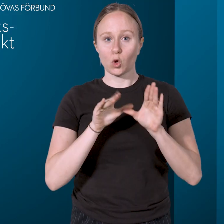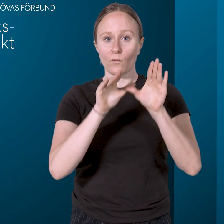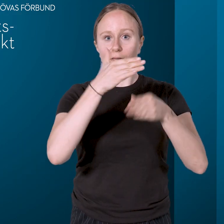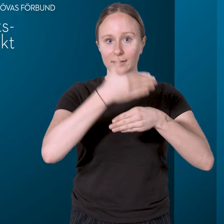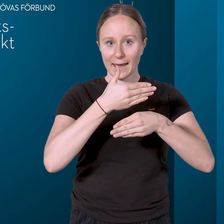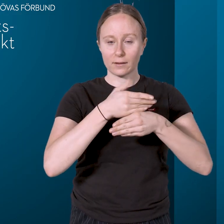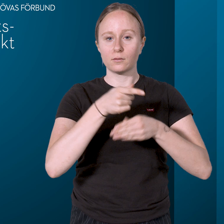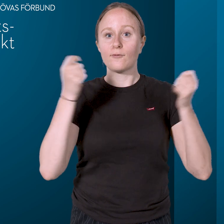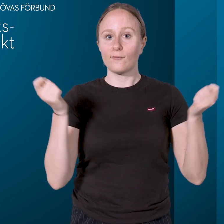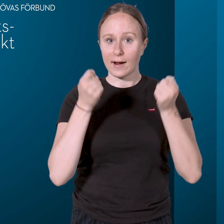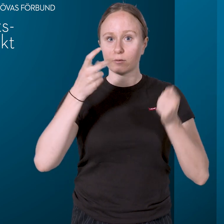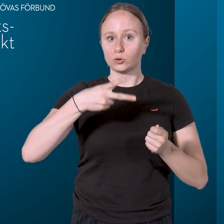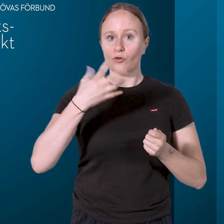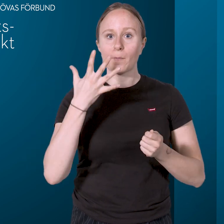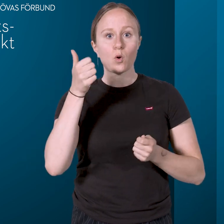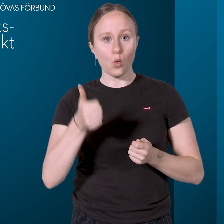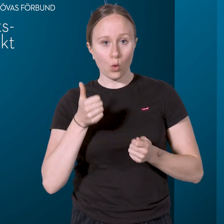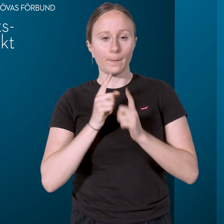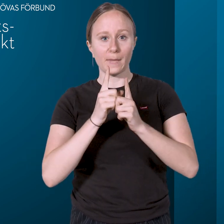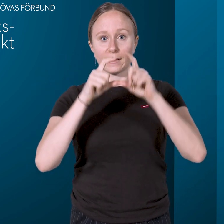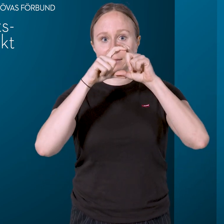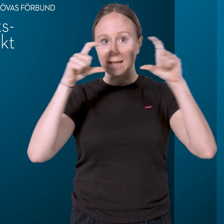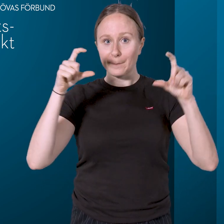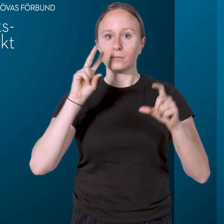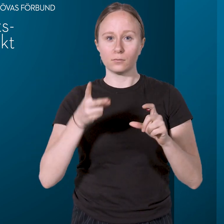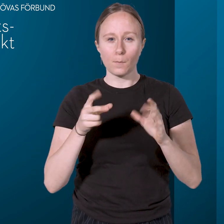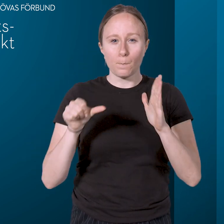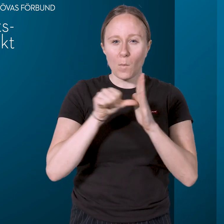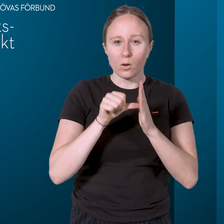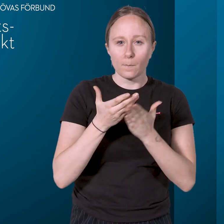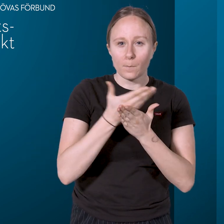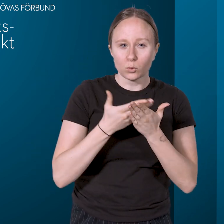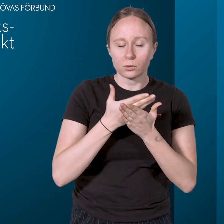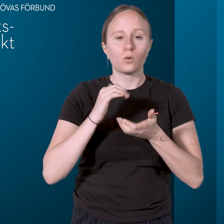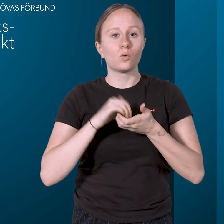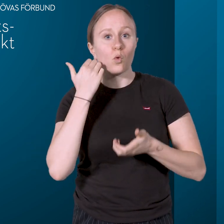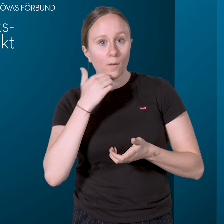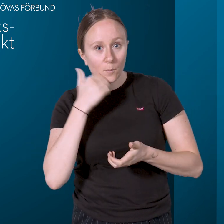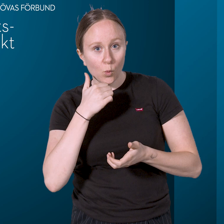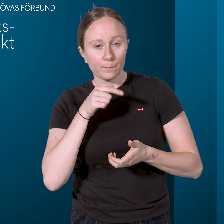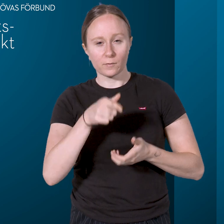DuvTeatern firar 25 år med mordmysterium och humor.